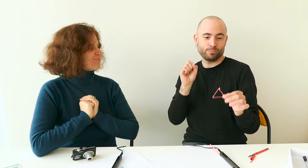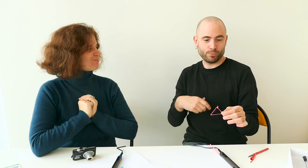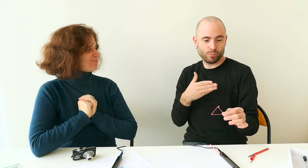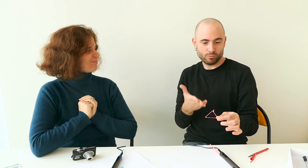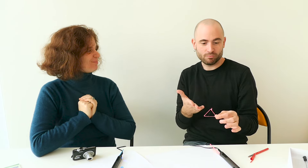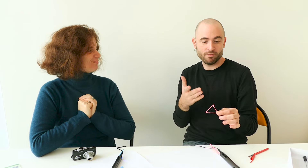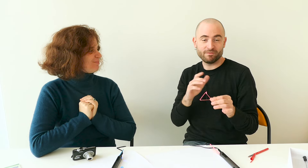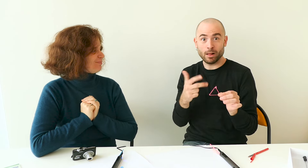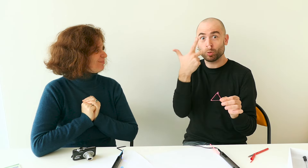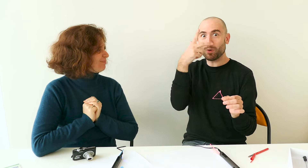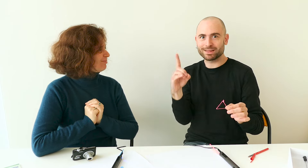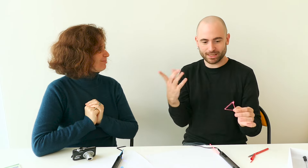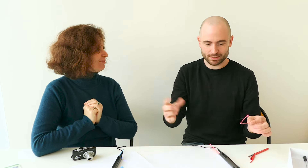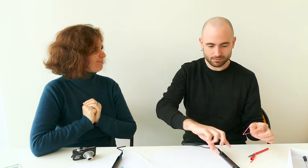Maintenant, je peux le faire en version 3D !